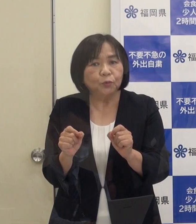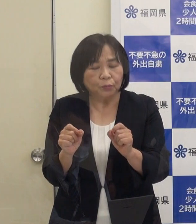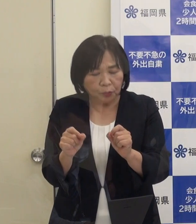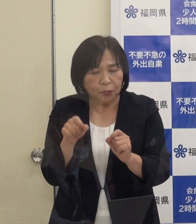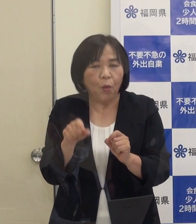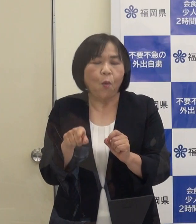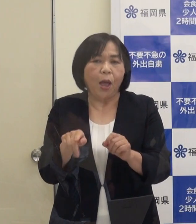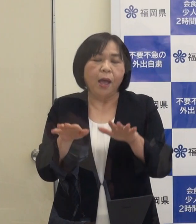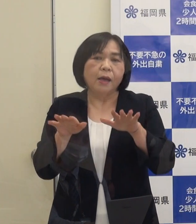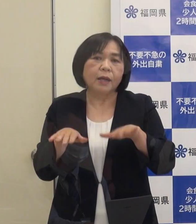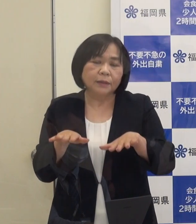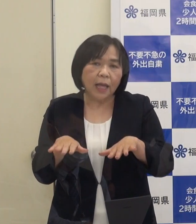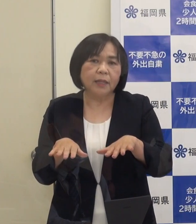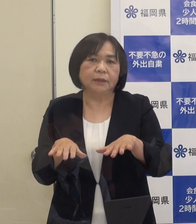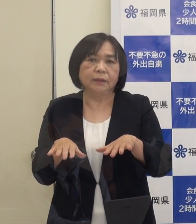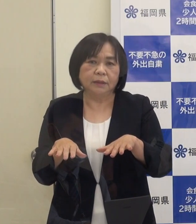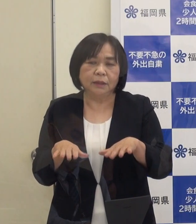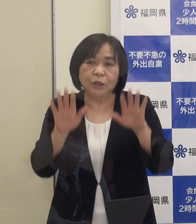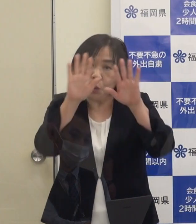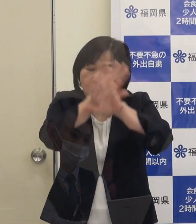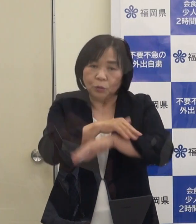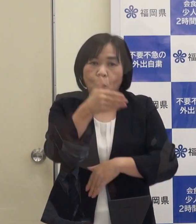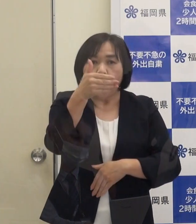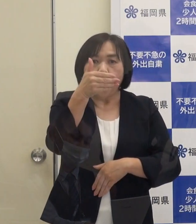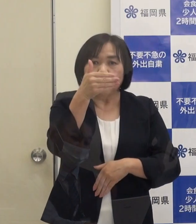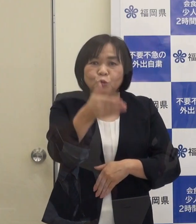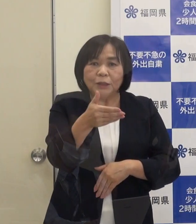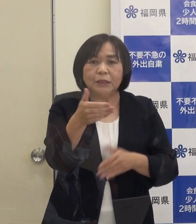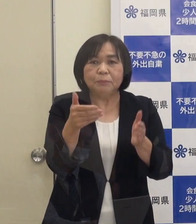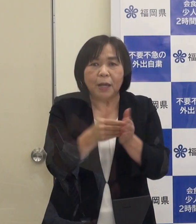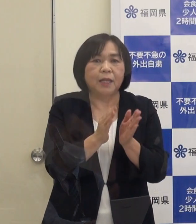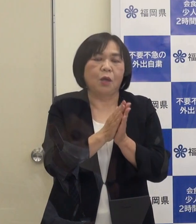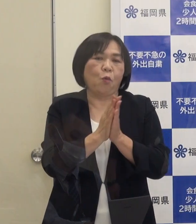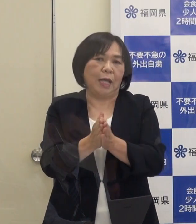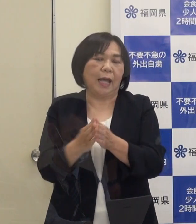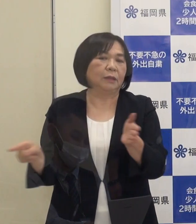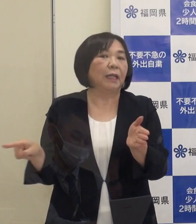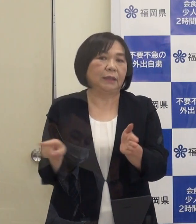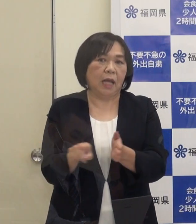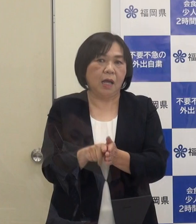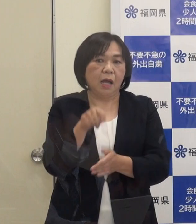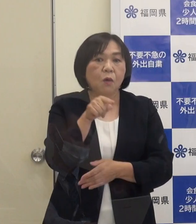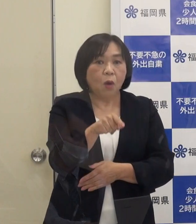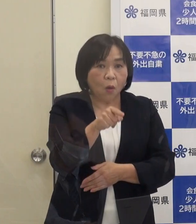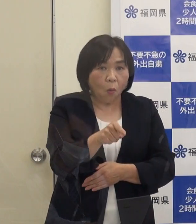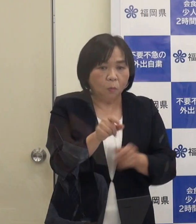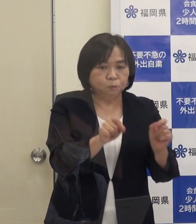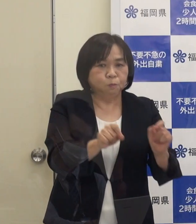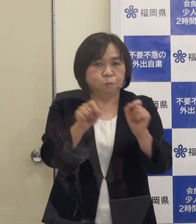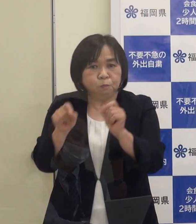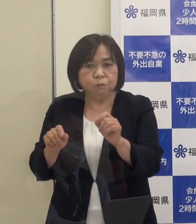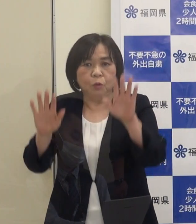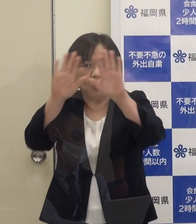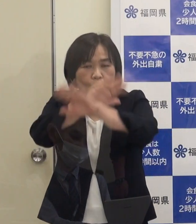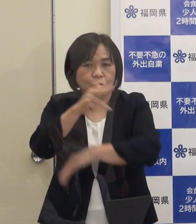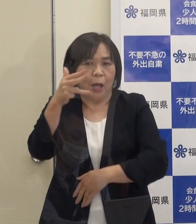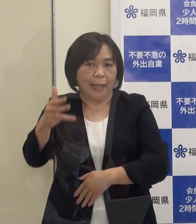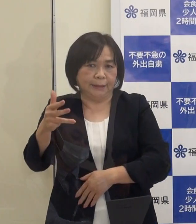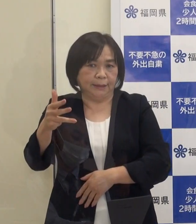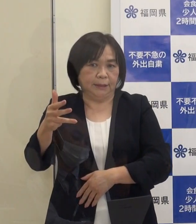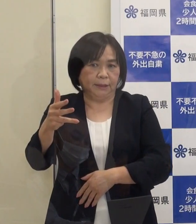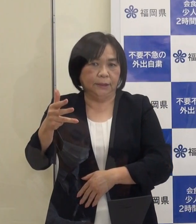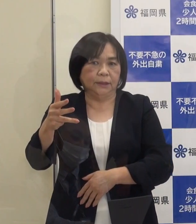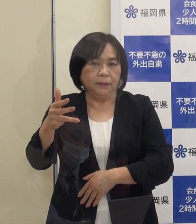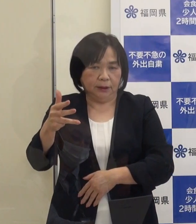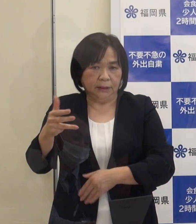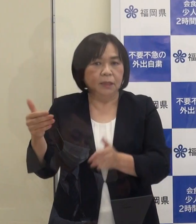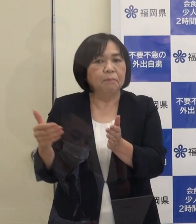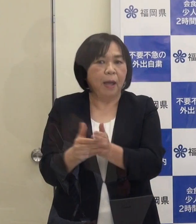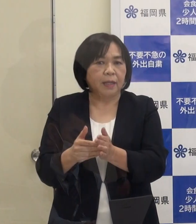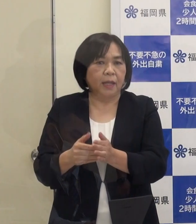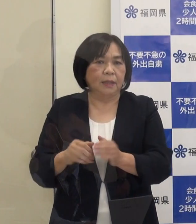現在「２１時まで」とお願いしていますが これを「２０時まで」に１時間繰り上げることとします